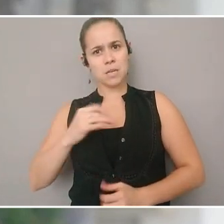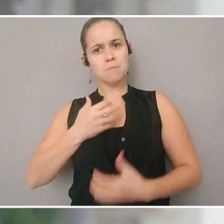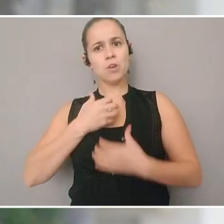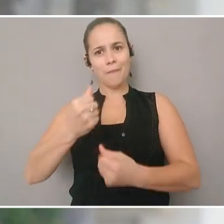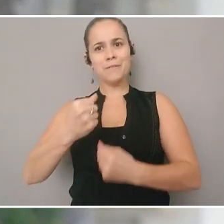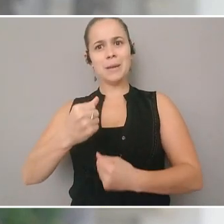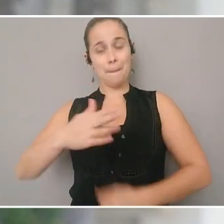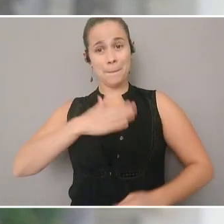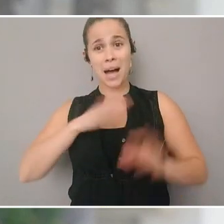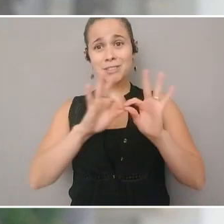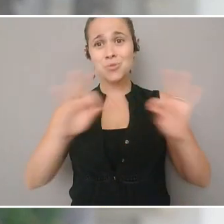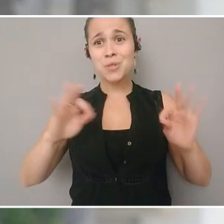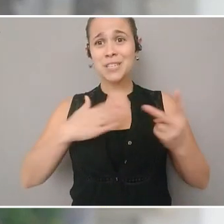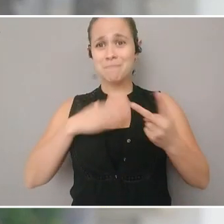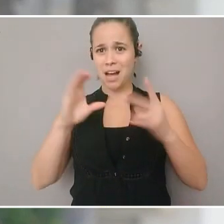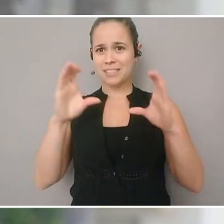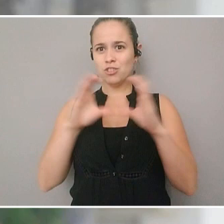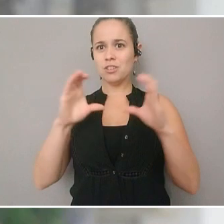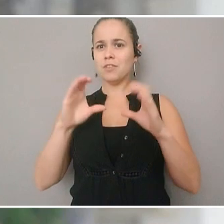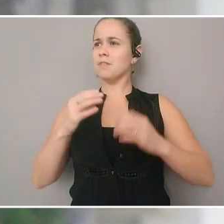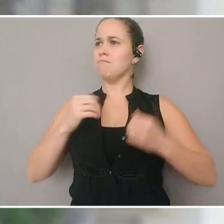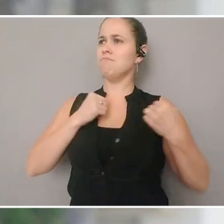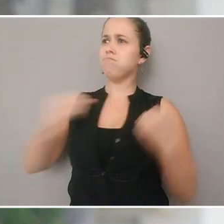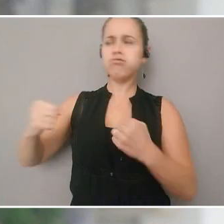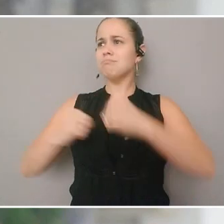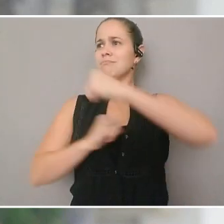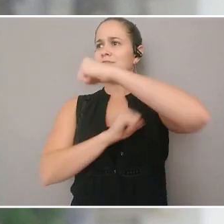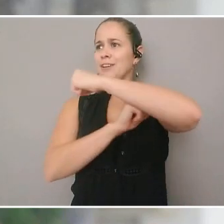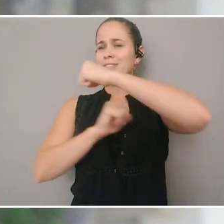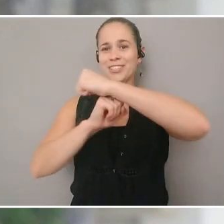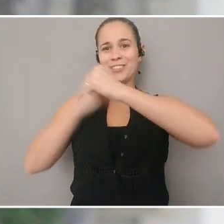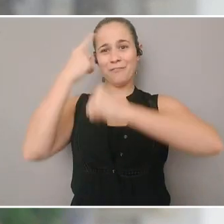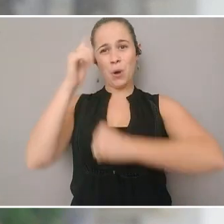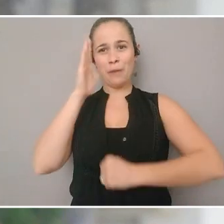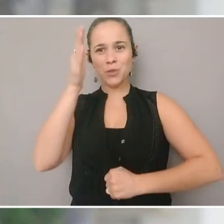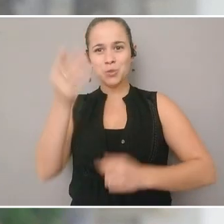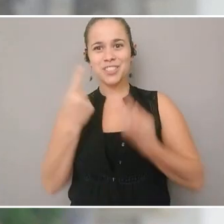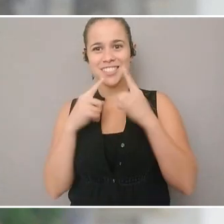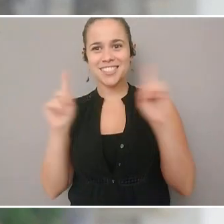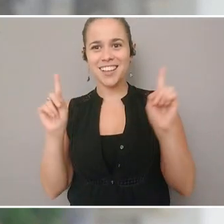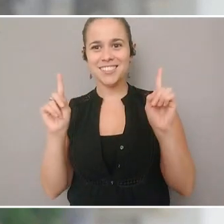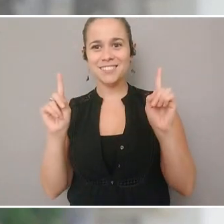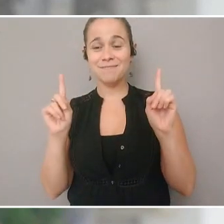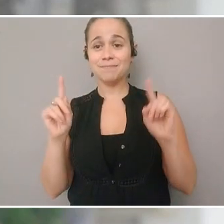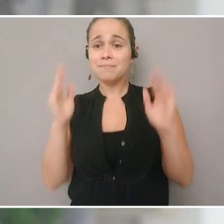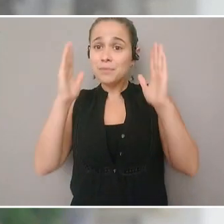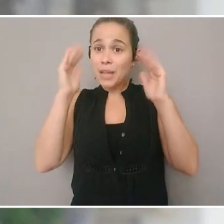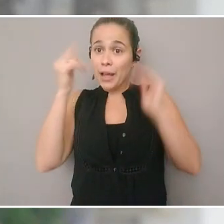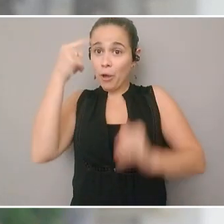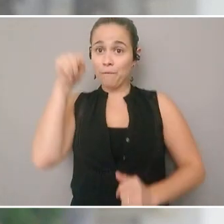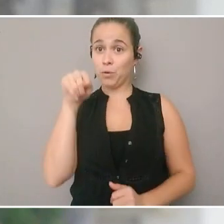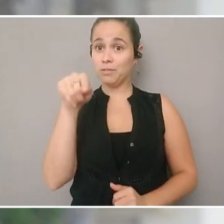certificado es fundamental para su